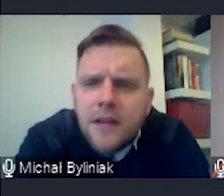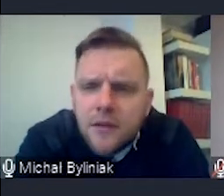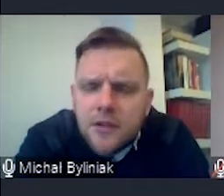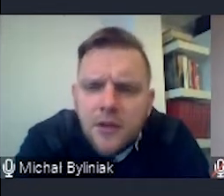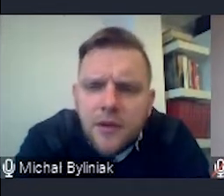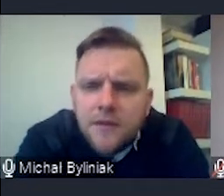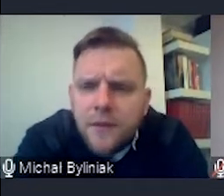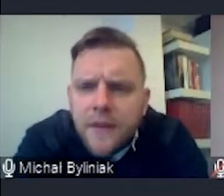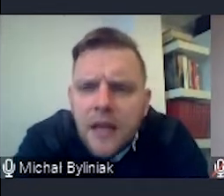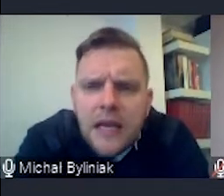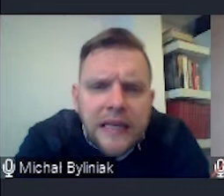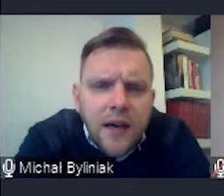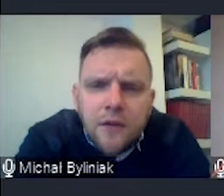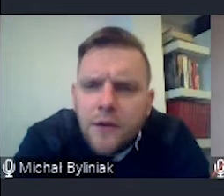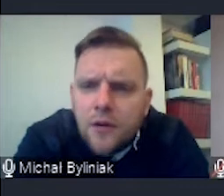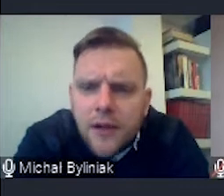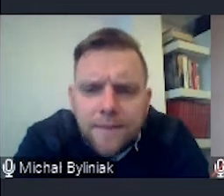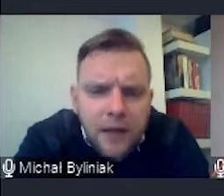Zaraz zobaczycie Państwo jak to wygląda.